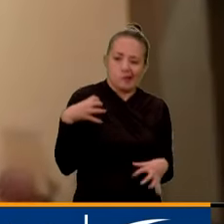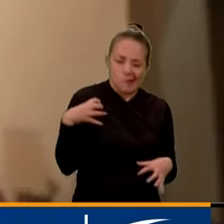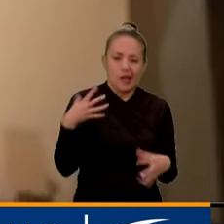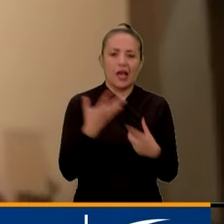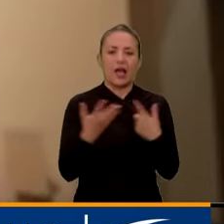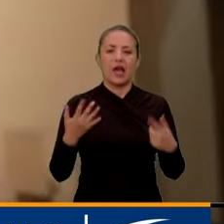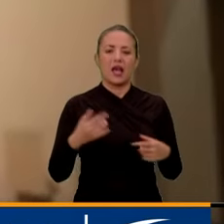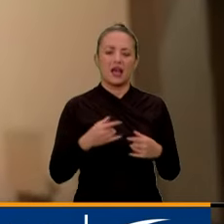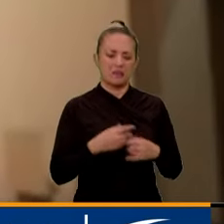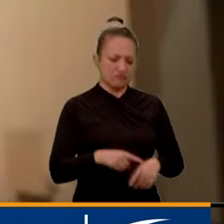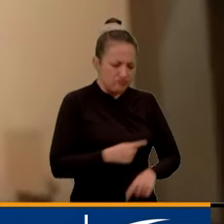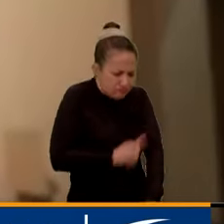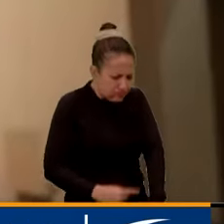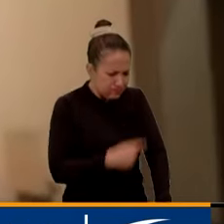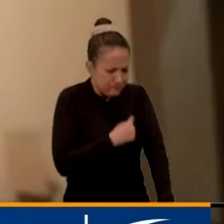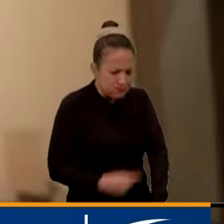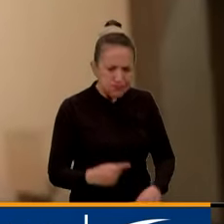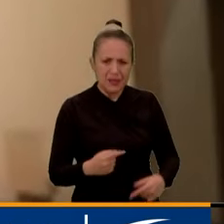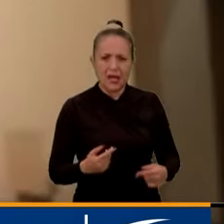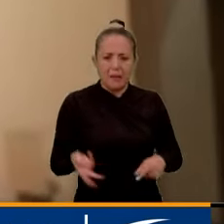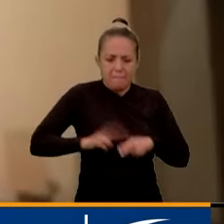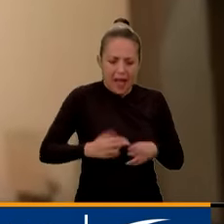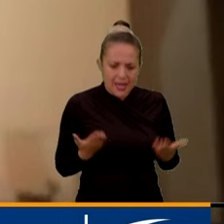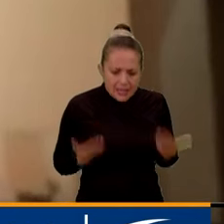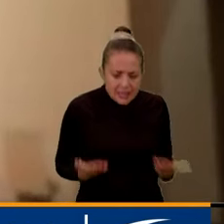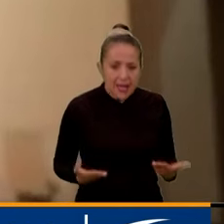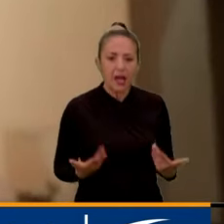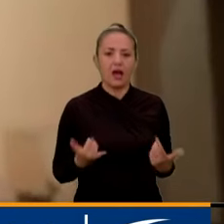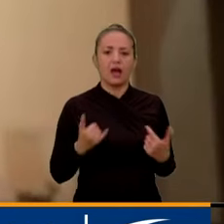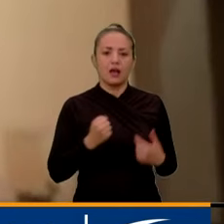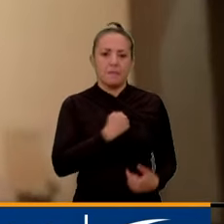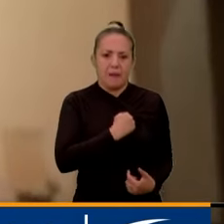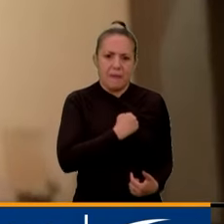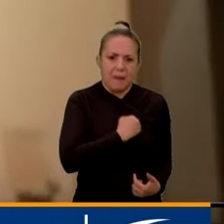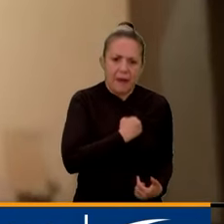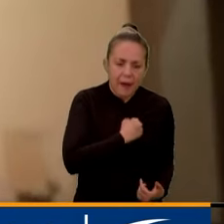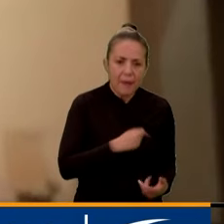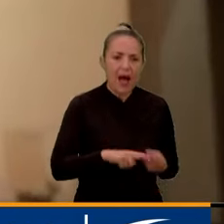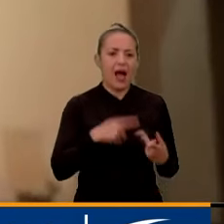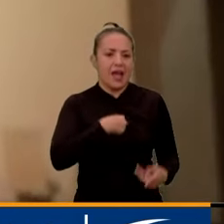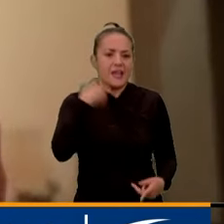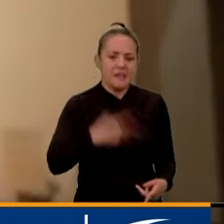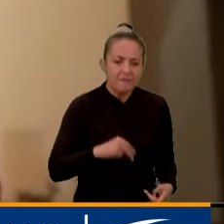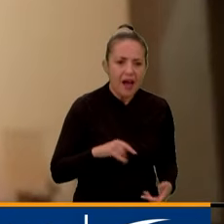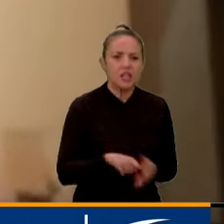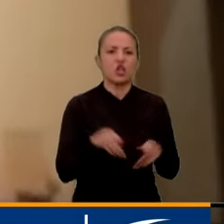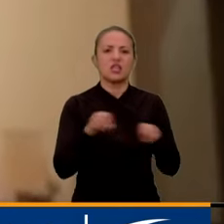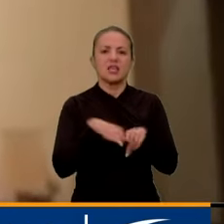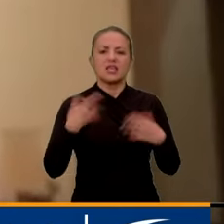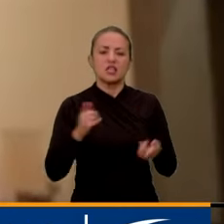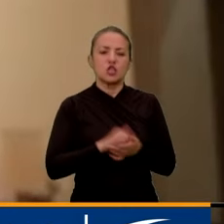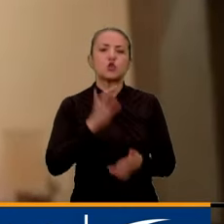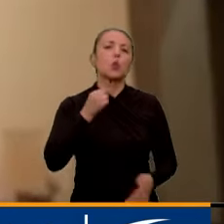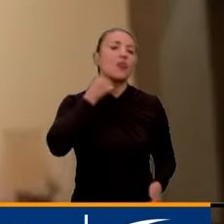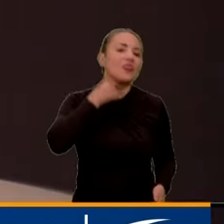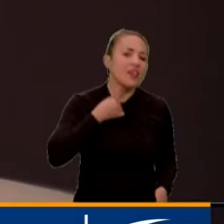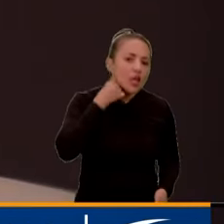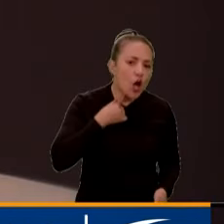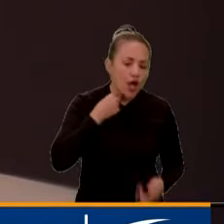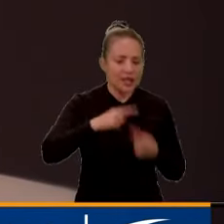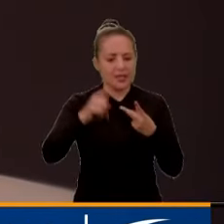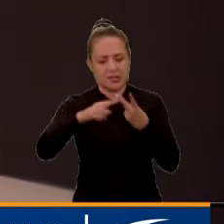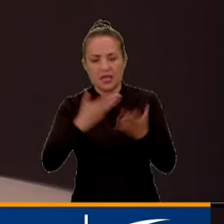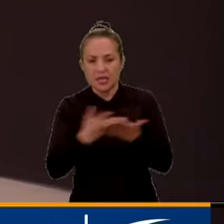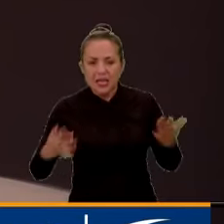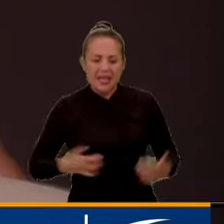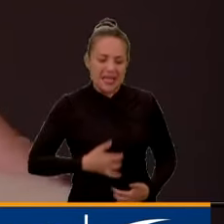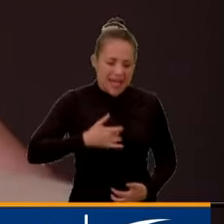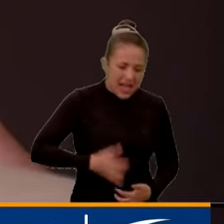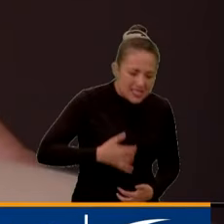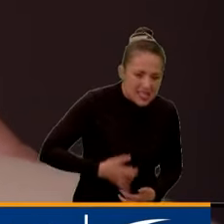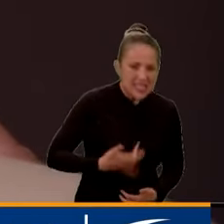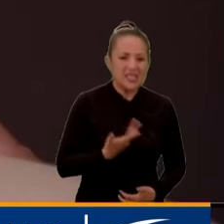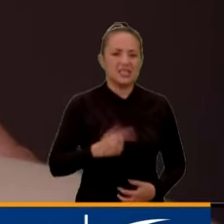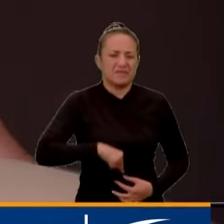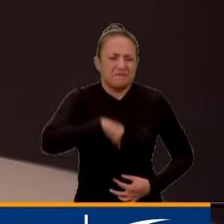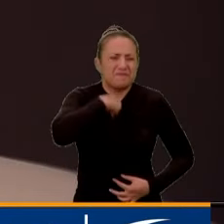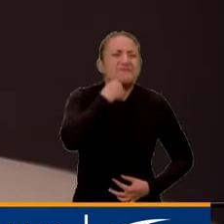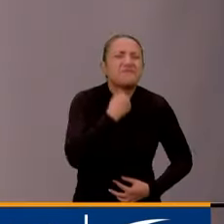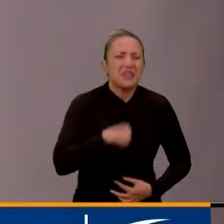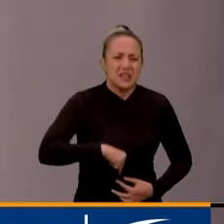mandíbula, plus acción de la